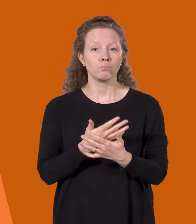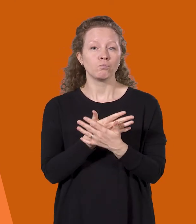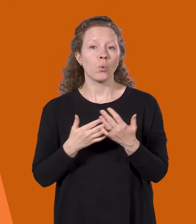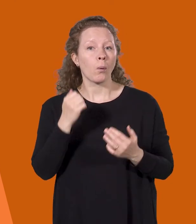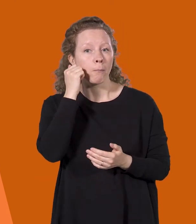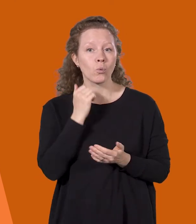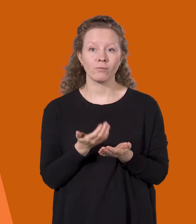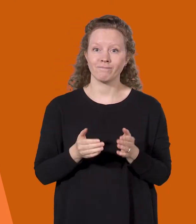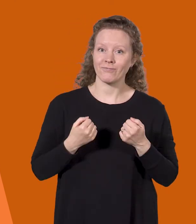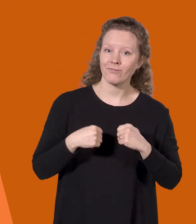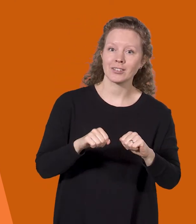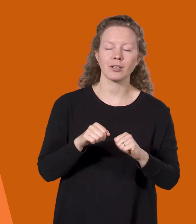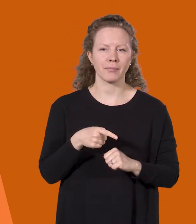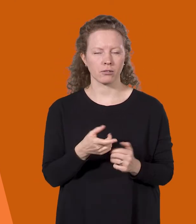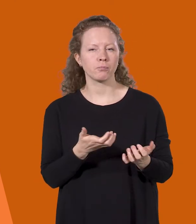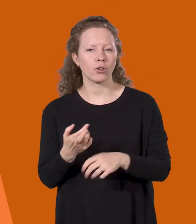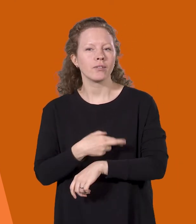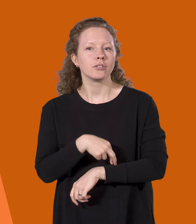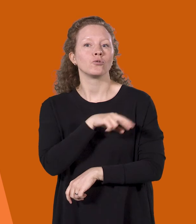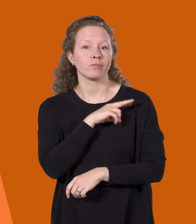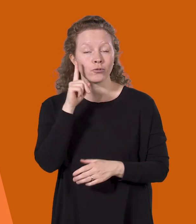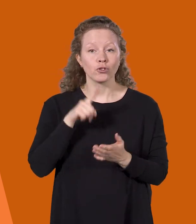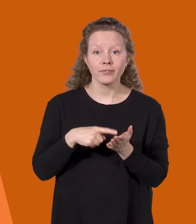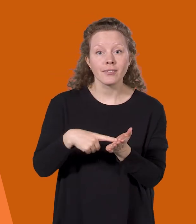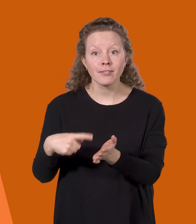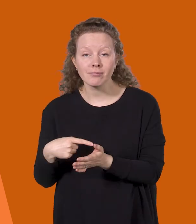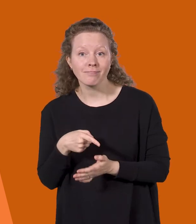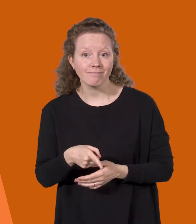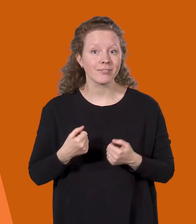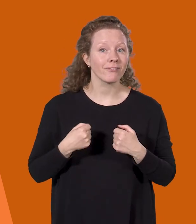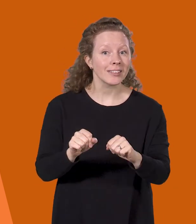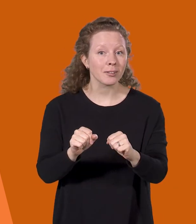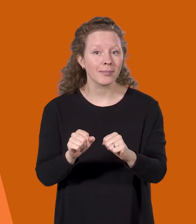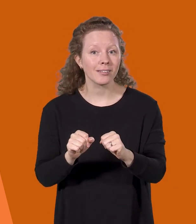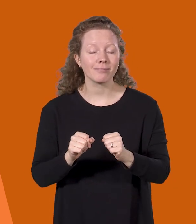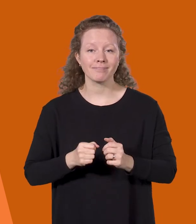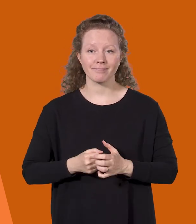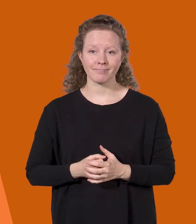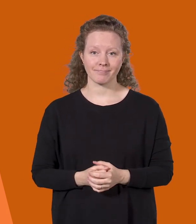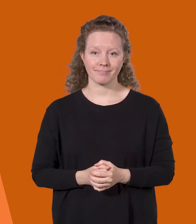Det behövs också resurser för ett pilotförsök med språkboverksamhet.